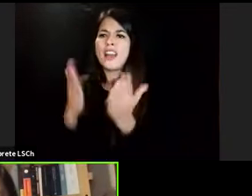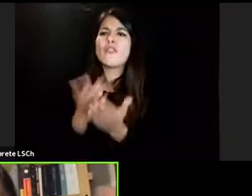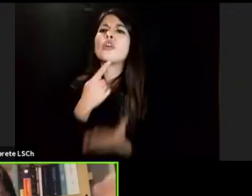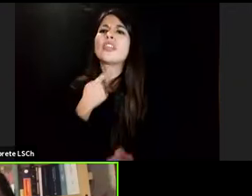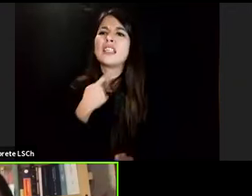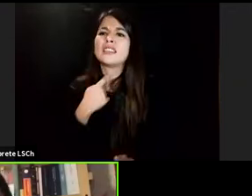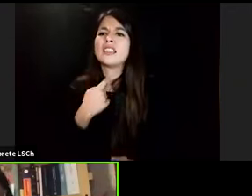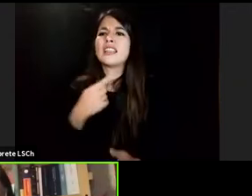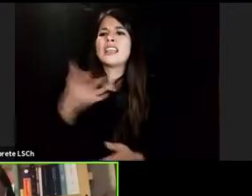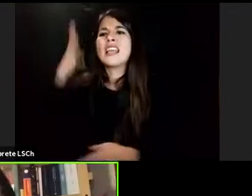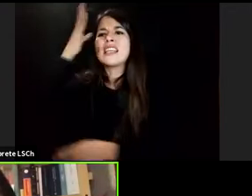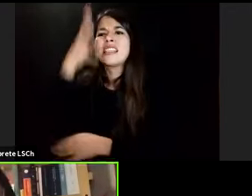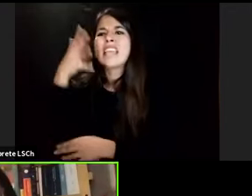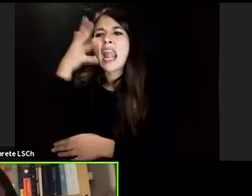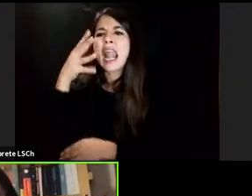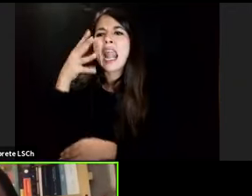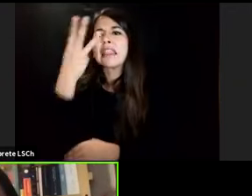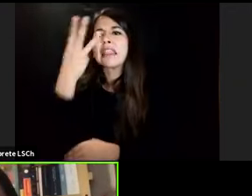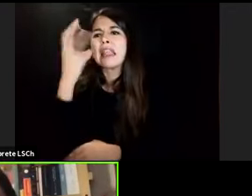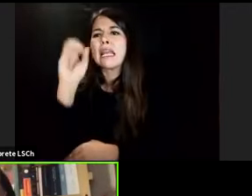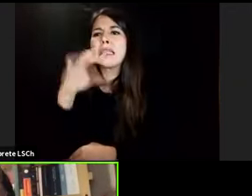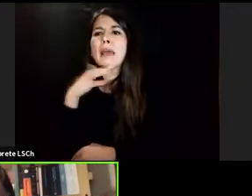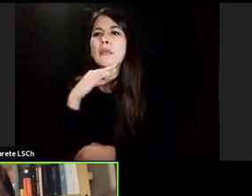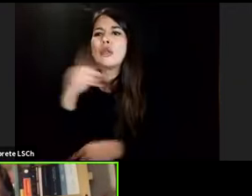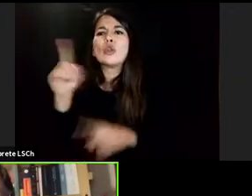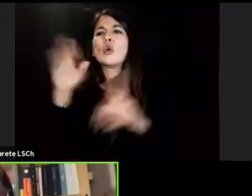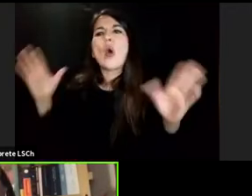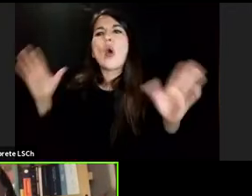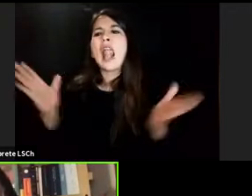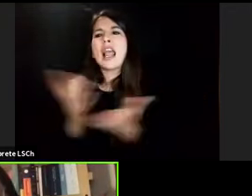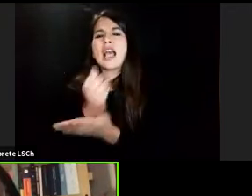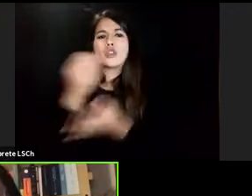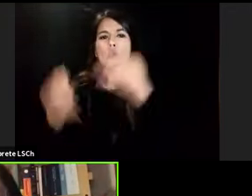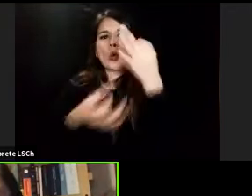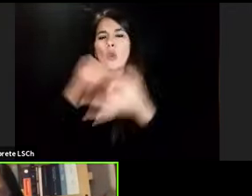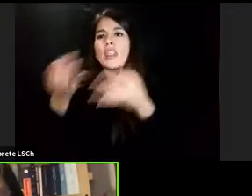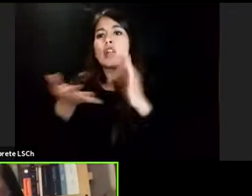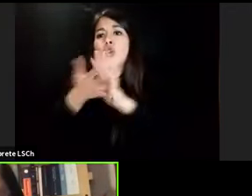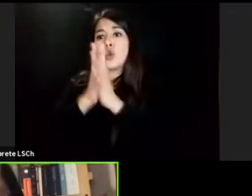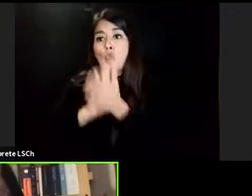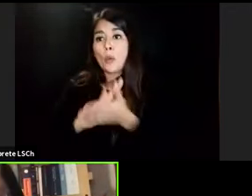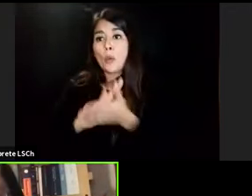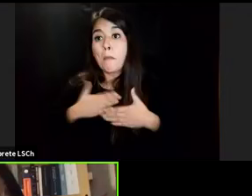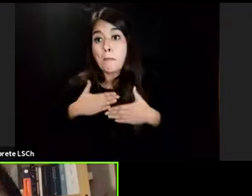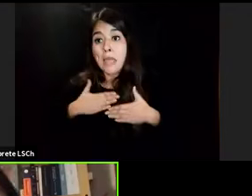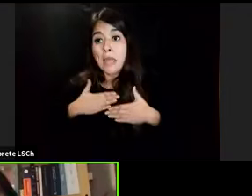uno no alcanza a comentar todo pero mi experiencia personal es